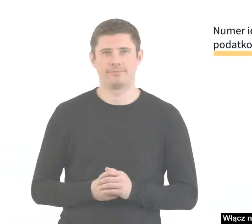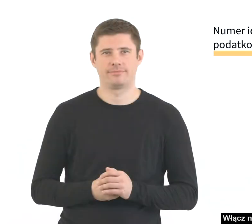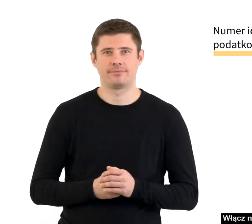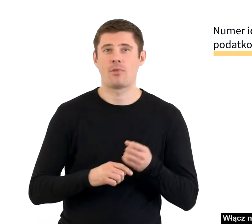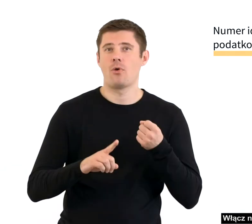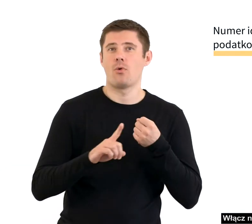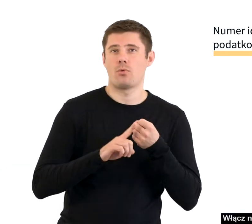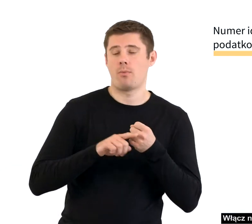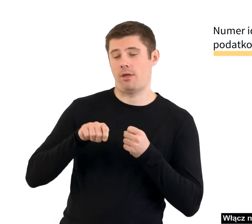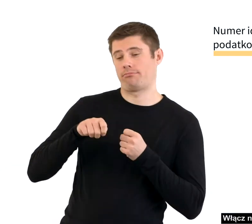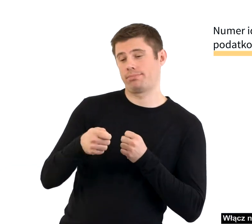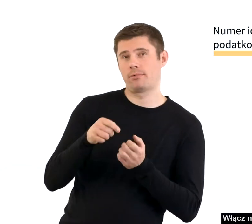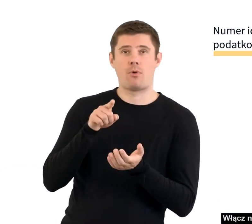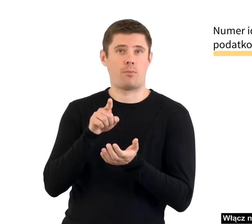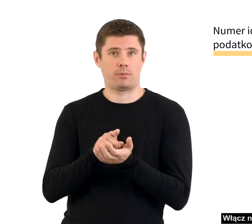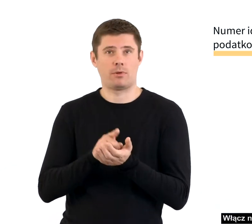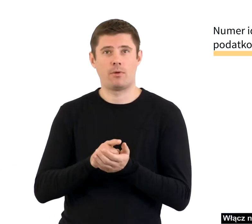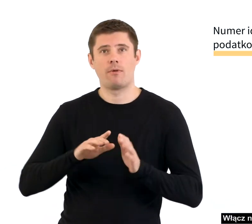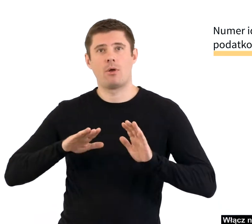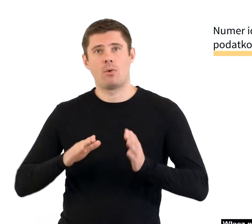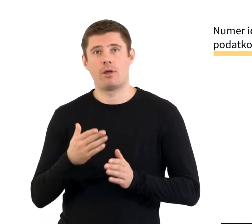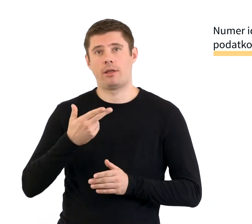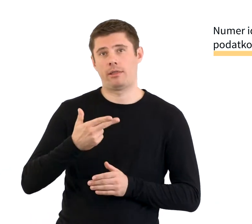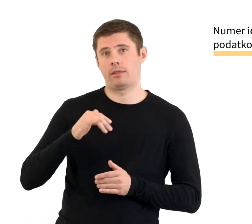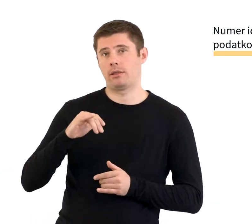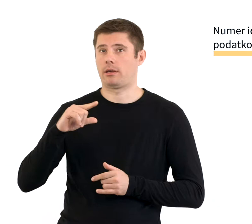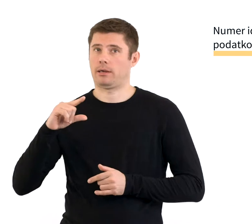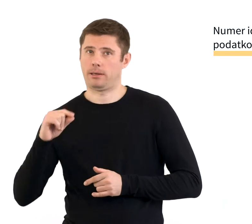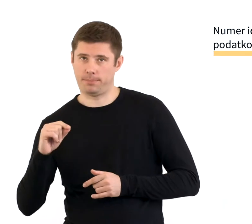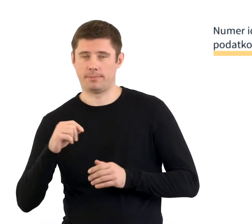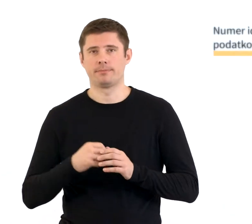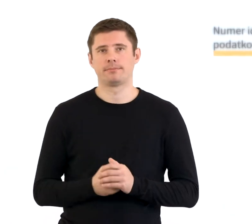Numer identyfikacji podatkowej NIP